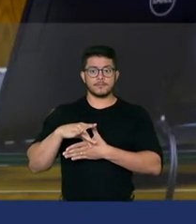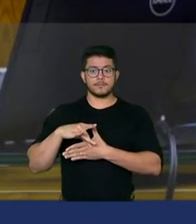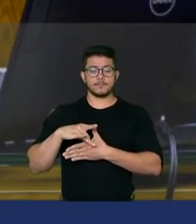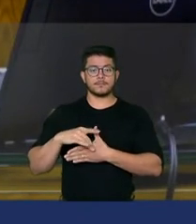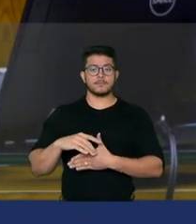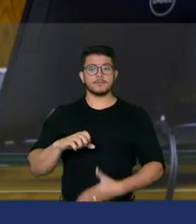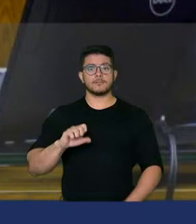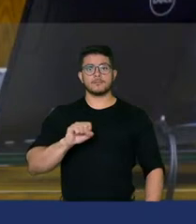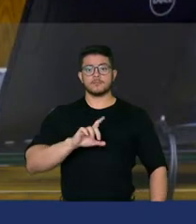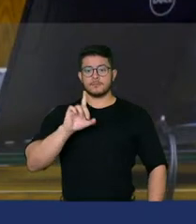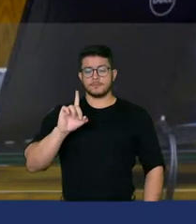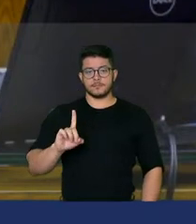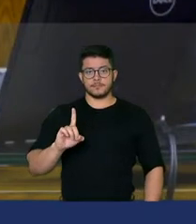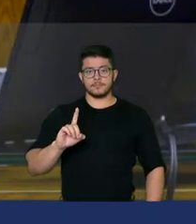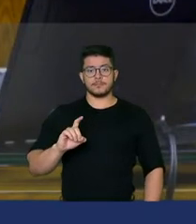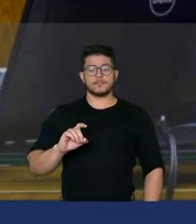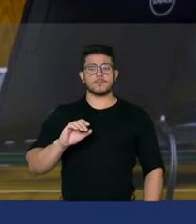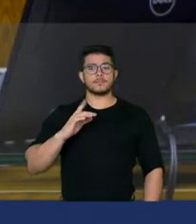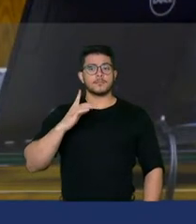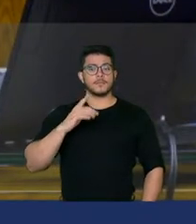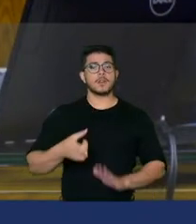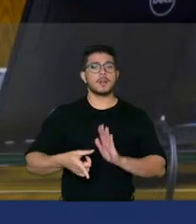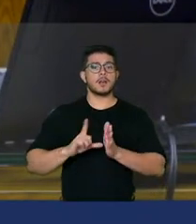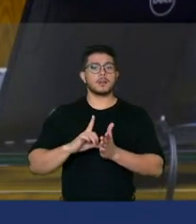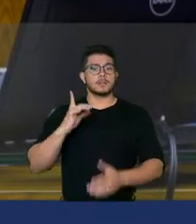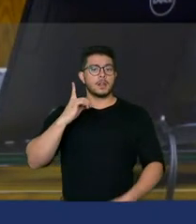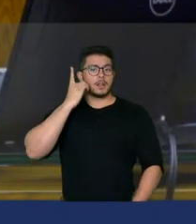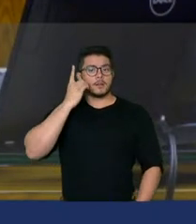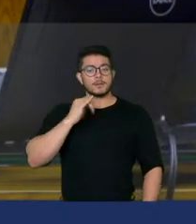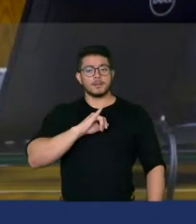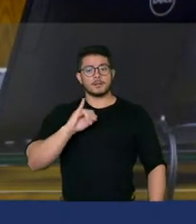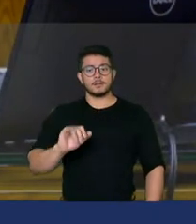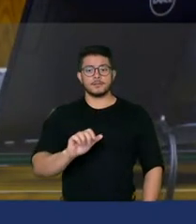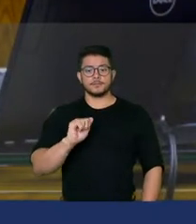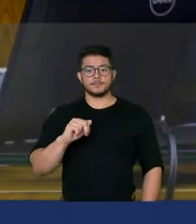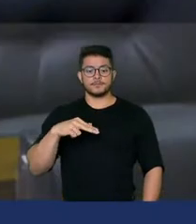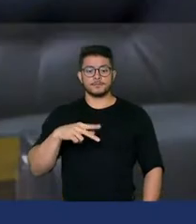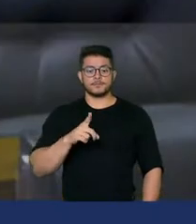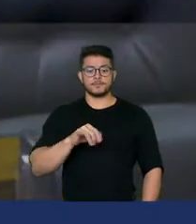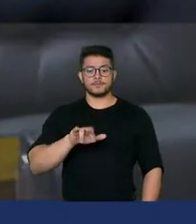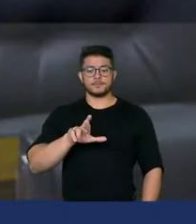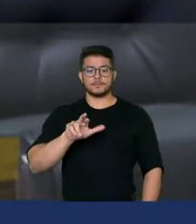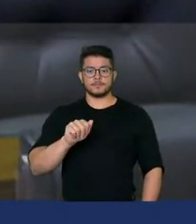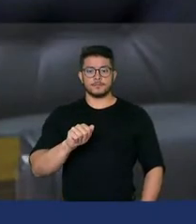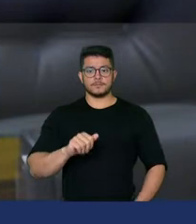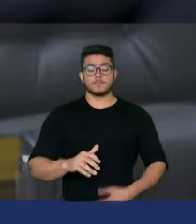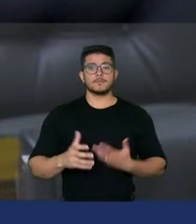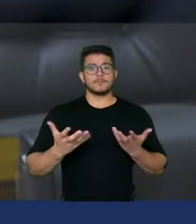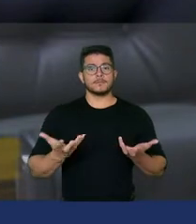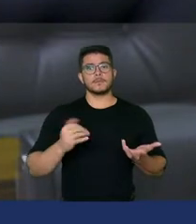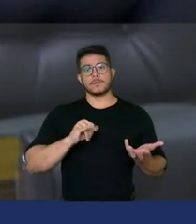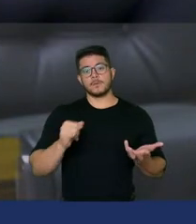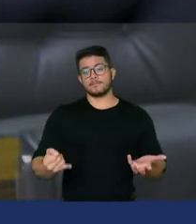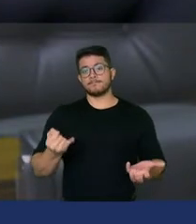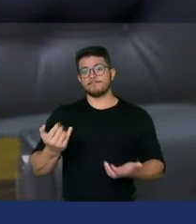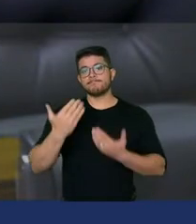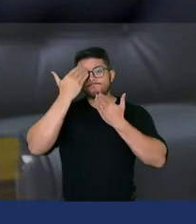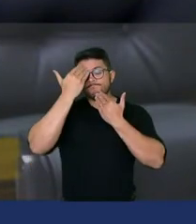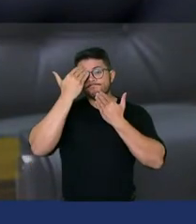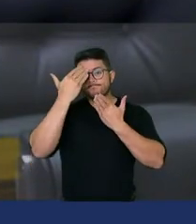LIDERANÇA... SOLIDARIEDADE, DEPUTADO ELI BORGES. ANTES UM MINUTO, DEPUTADA JANDIRA FEGHALI. -- [DEPUTADA]: PRESIDENTE EU QUERO AGRADECER A CASA, AGRADECER ENORMEMENTE